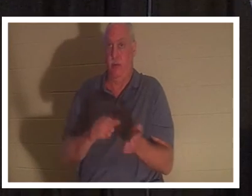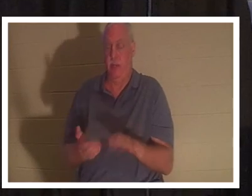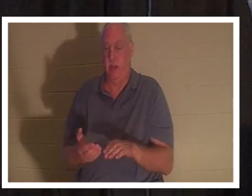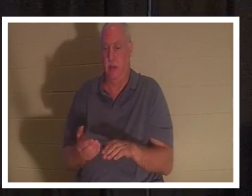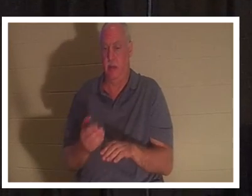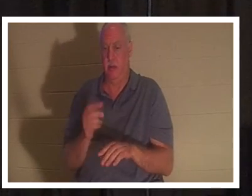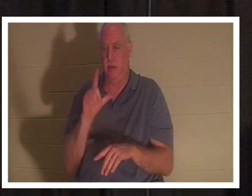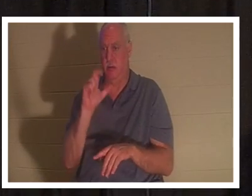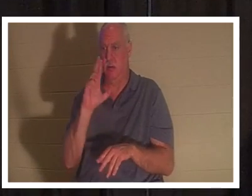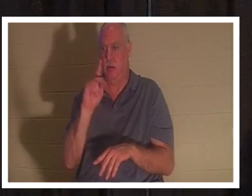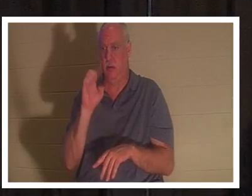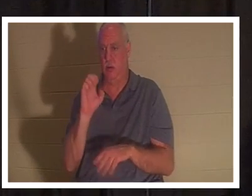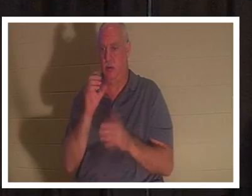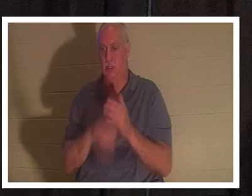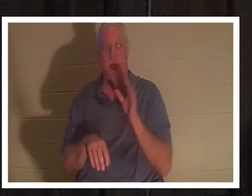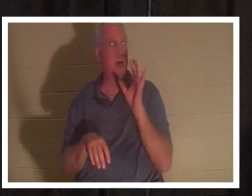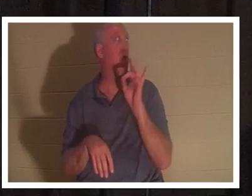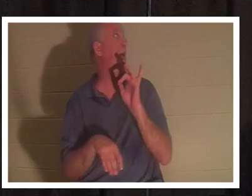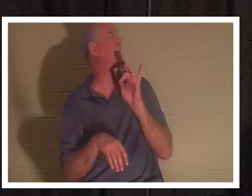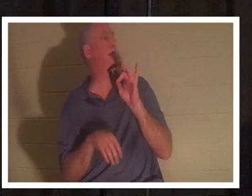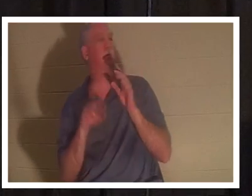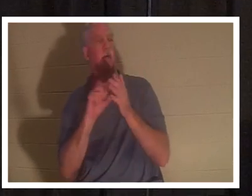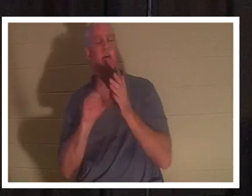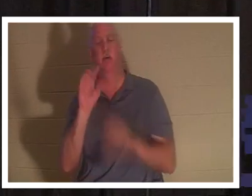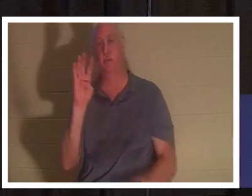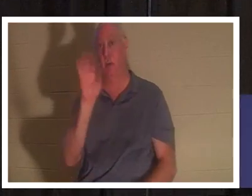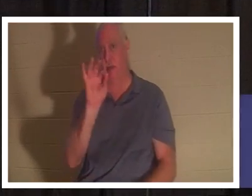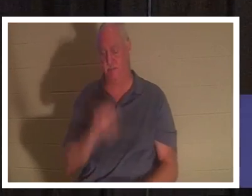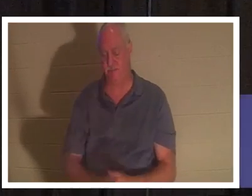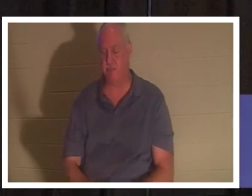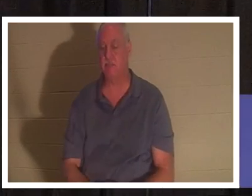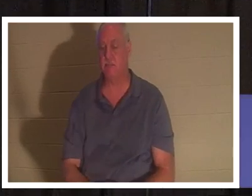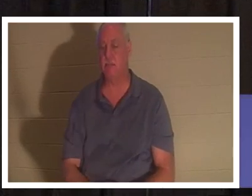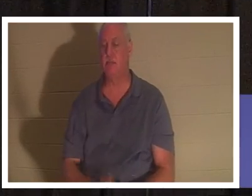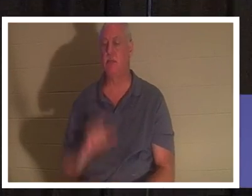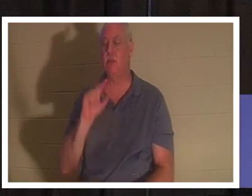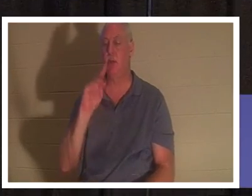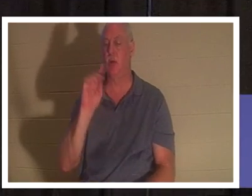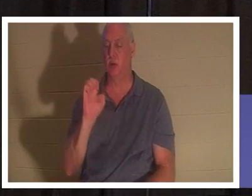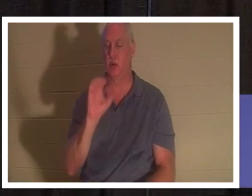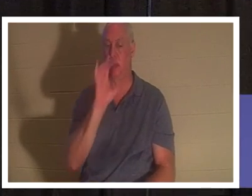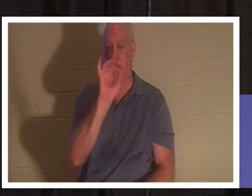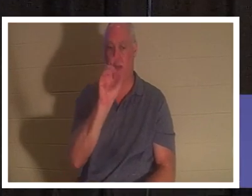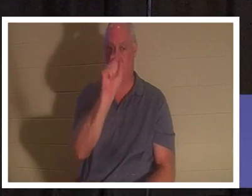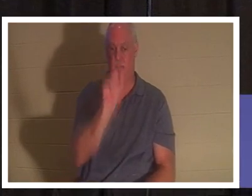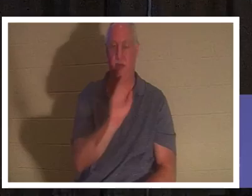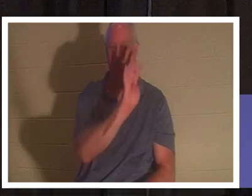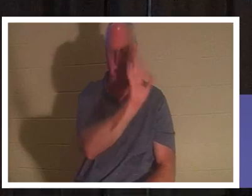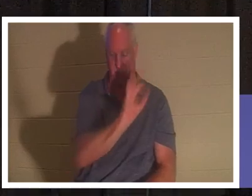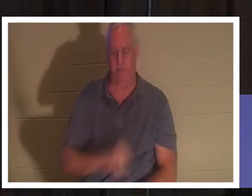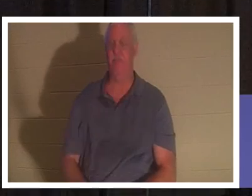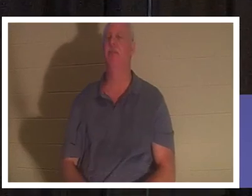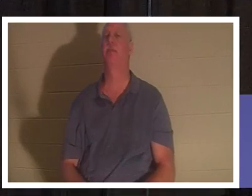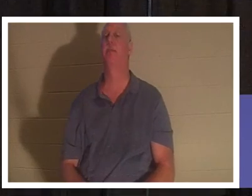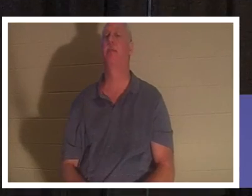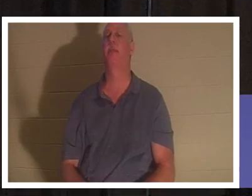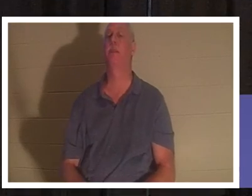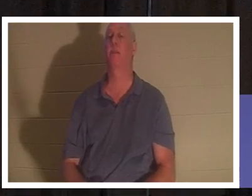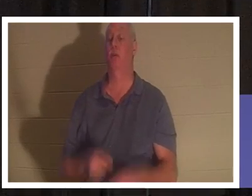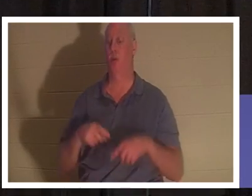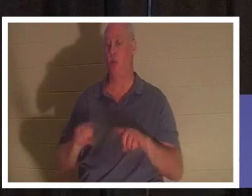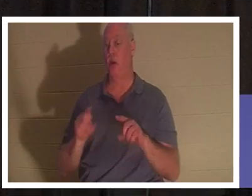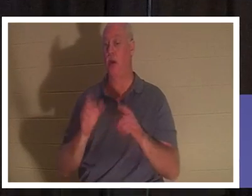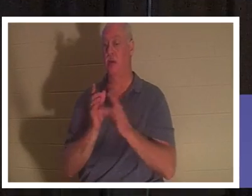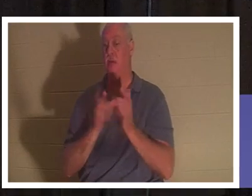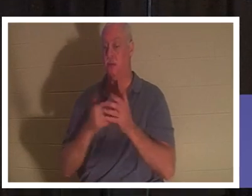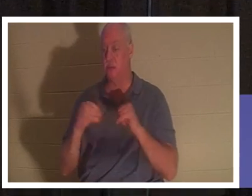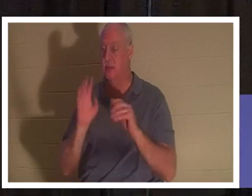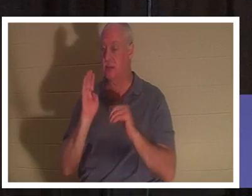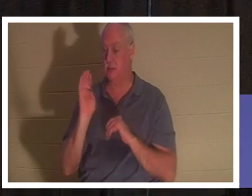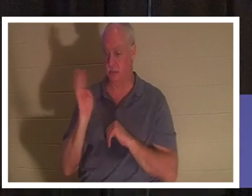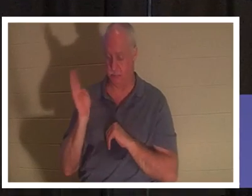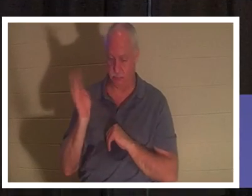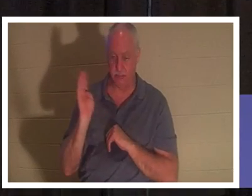. Стих 49. В Луки 8:49 говорится: «Когда Иисус еще говорил, кто-то пришел из дома